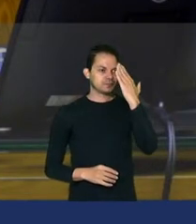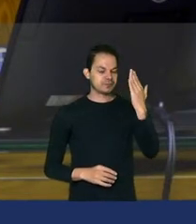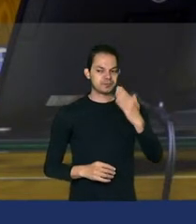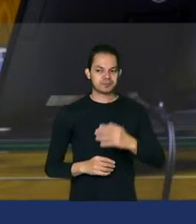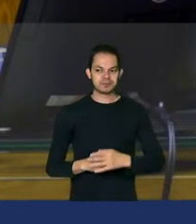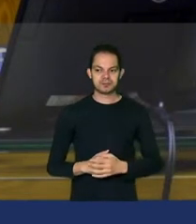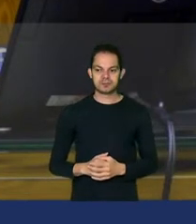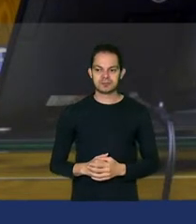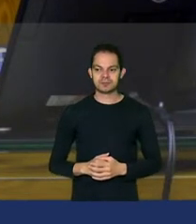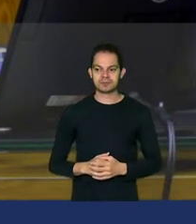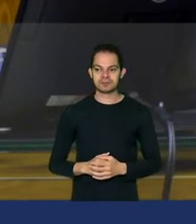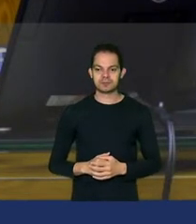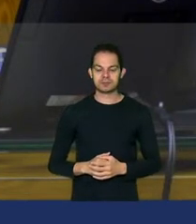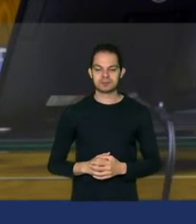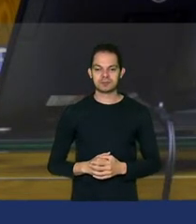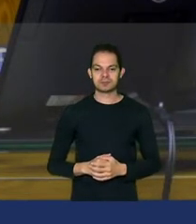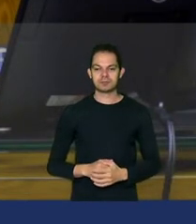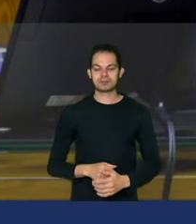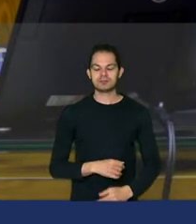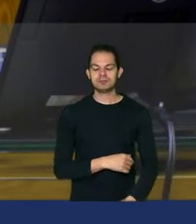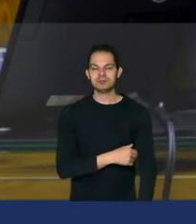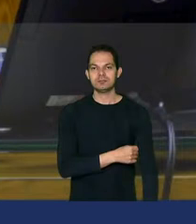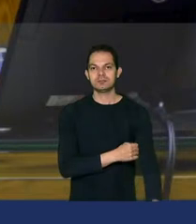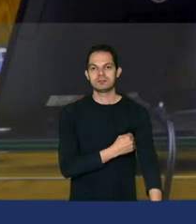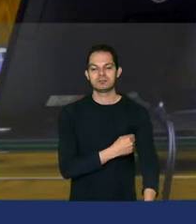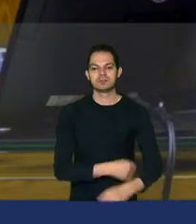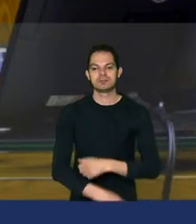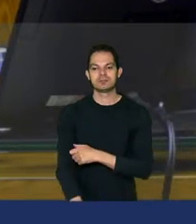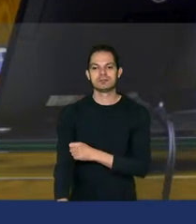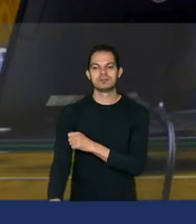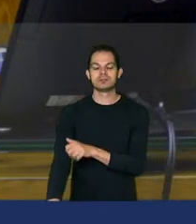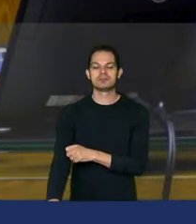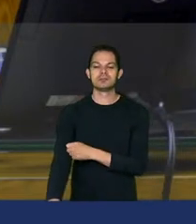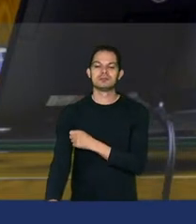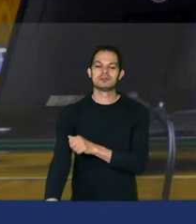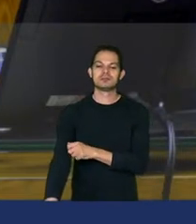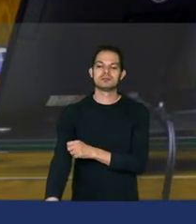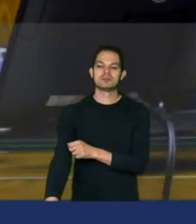A POPULAÇÃO. -- [PRESIDENTE]: OBRIGADO, DEPUTADA GLEISE E SAUD Á-LA PELOS 90 DA ENTRADA